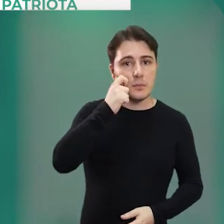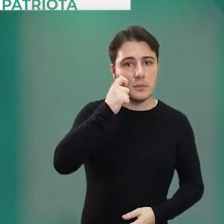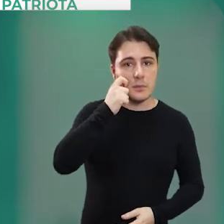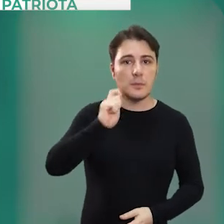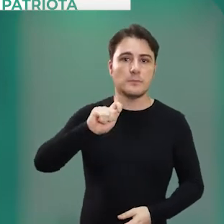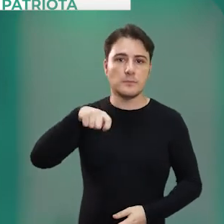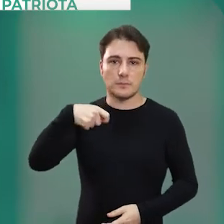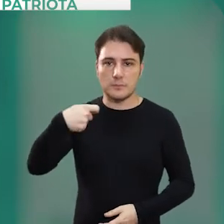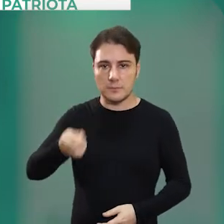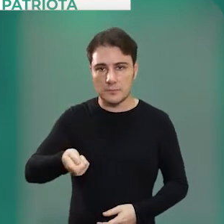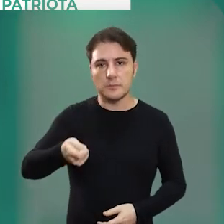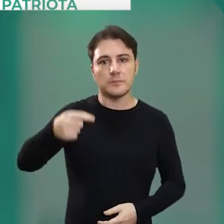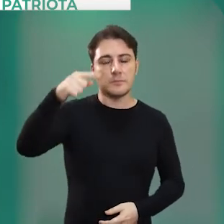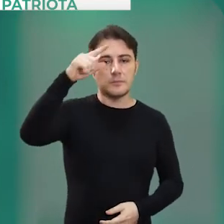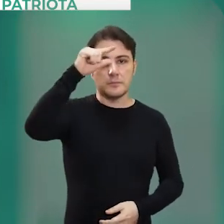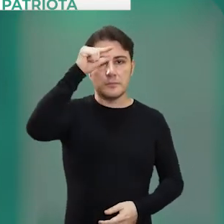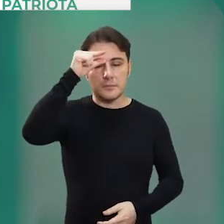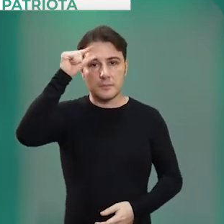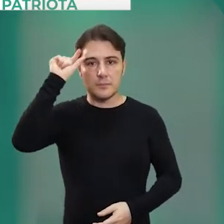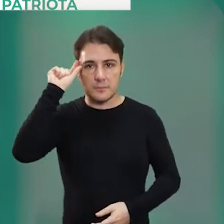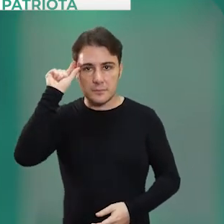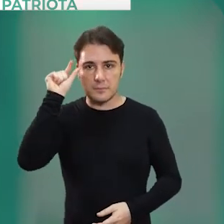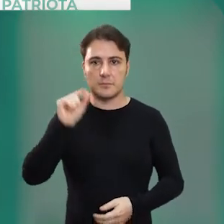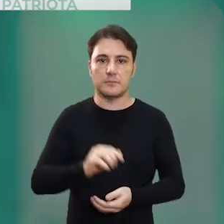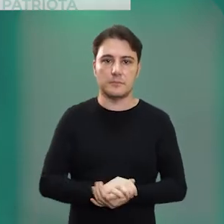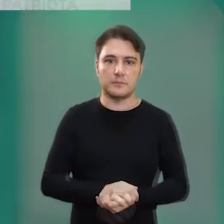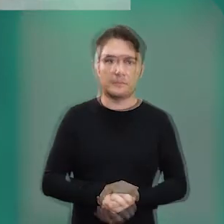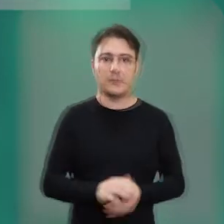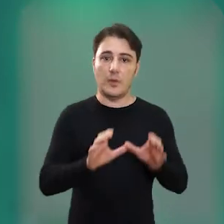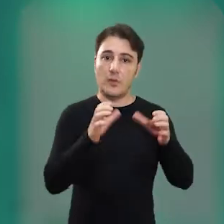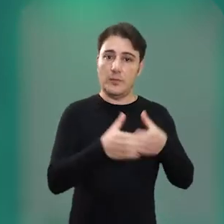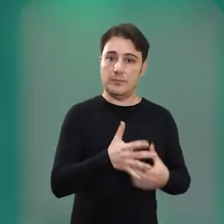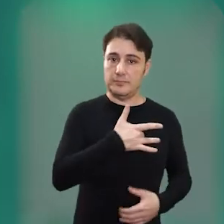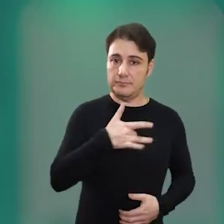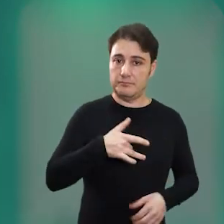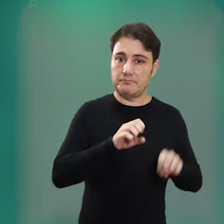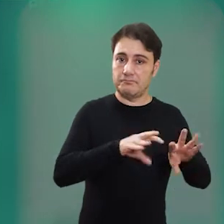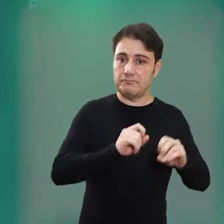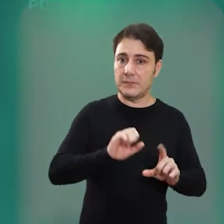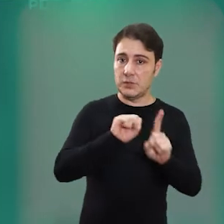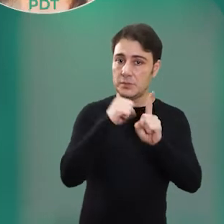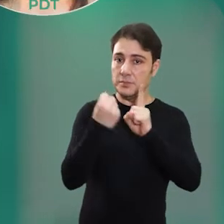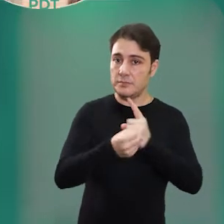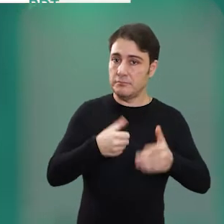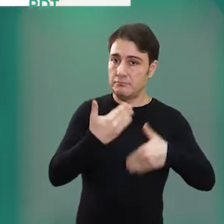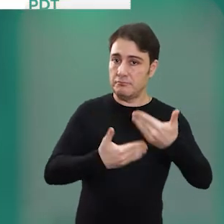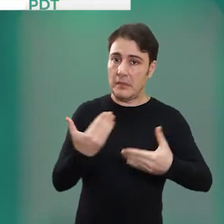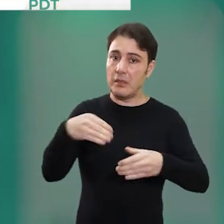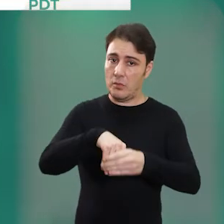Grecco, Emanoel Sponton e Marquese da Rádio. A comissão de saúde, educação e desenvolvimento